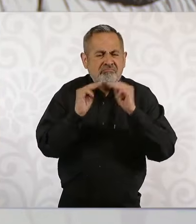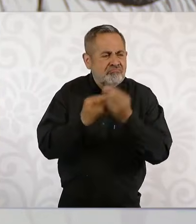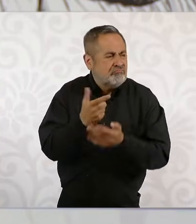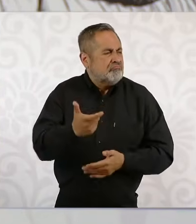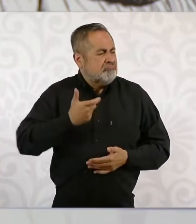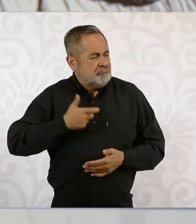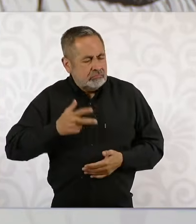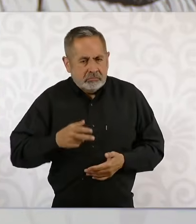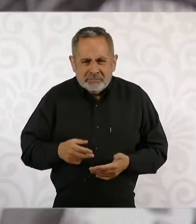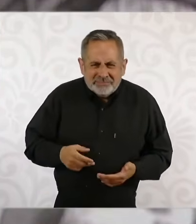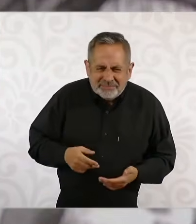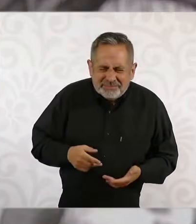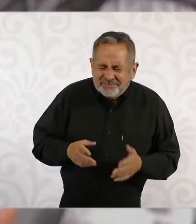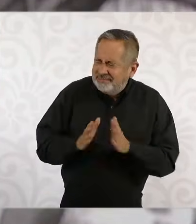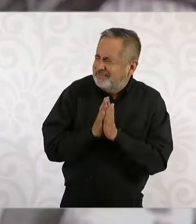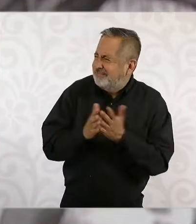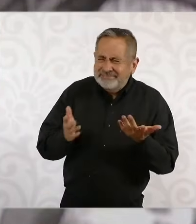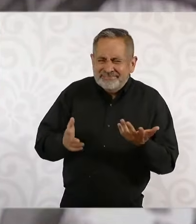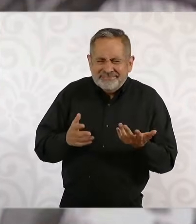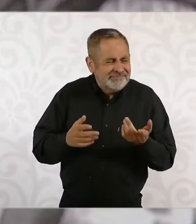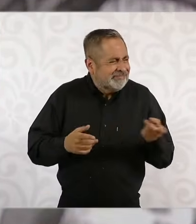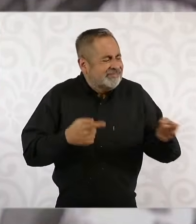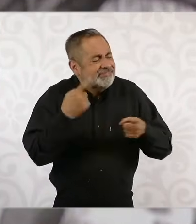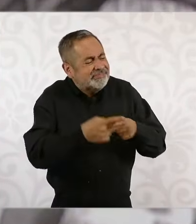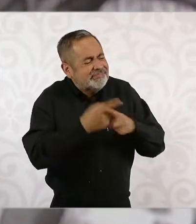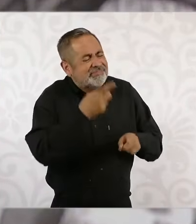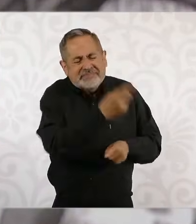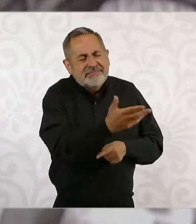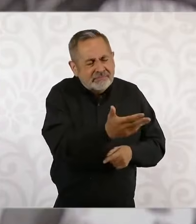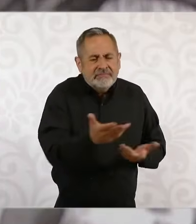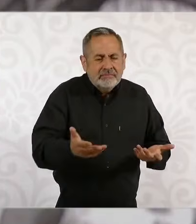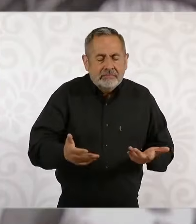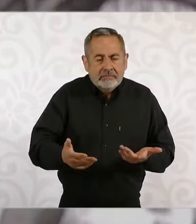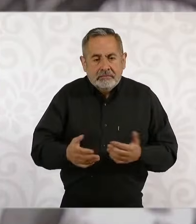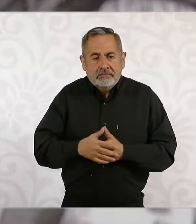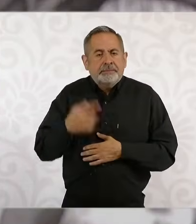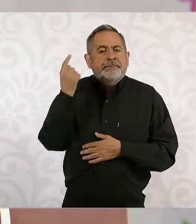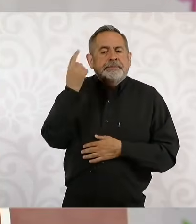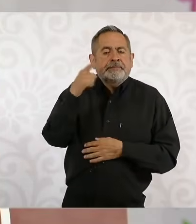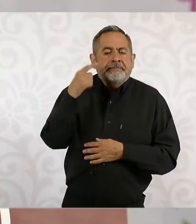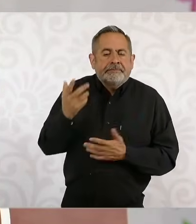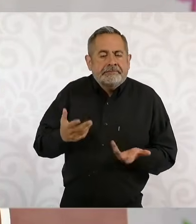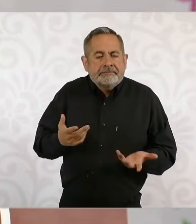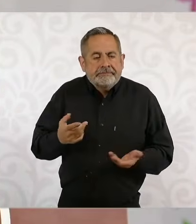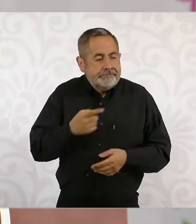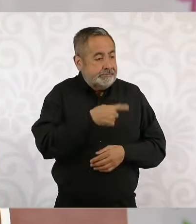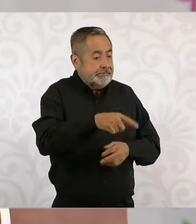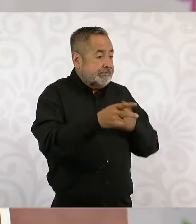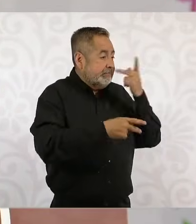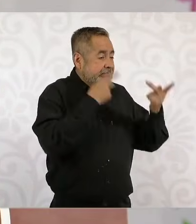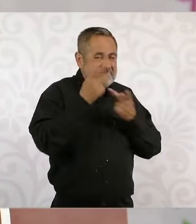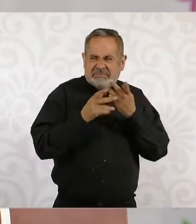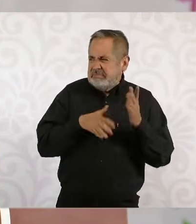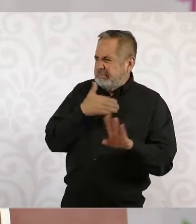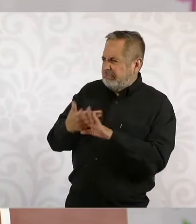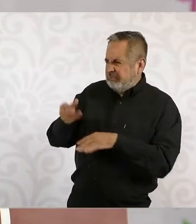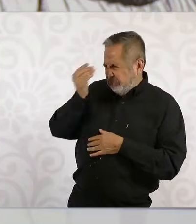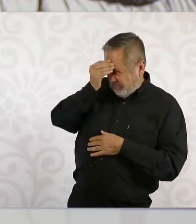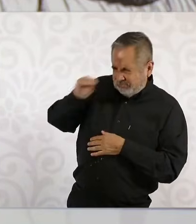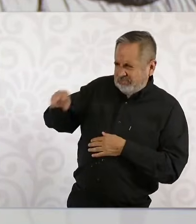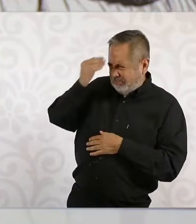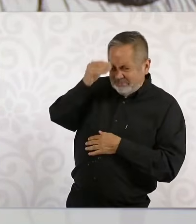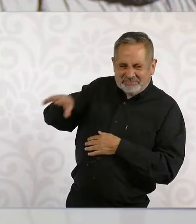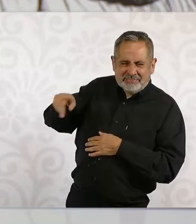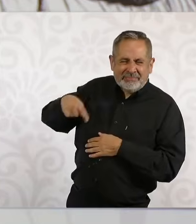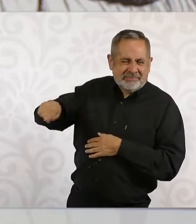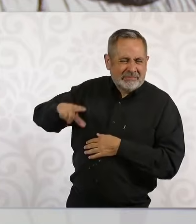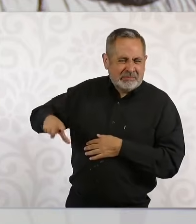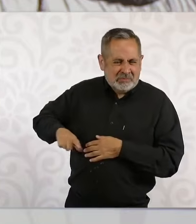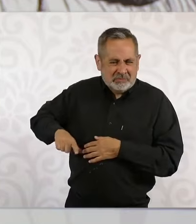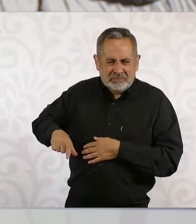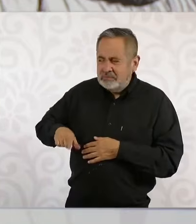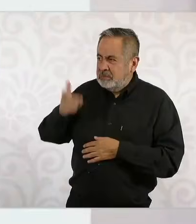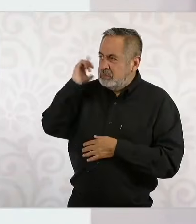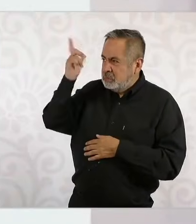Bueno, por Dios, todo para qué? para buscar un enfrentamiento entre el gobierno de México